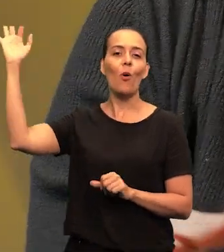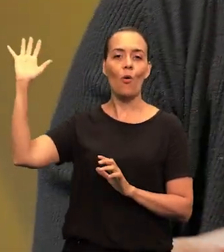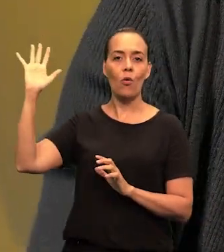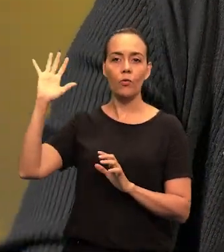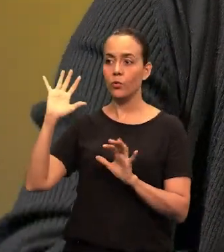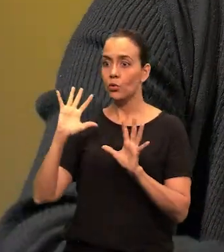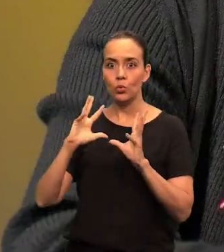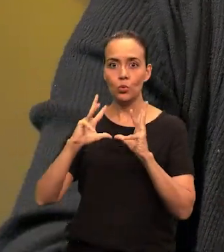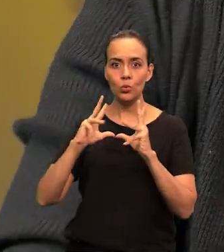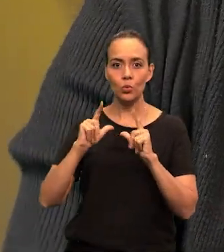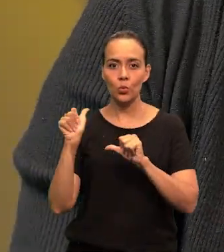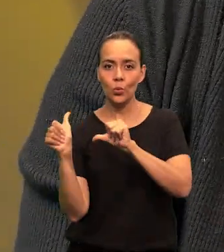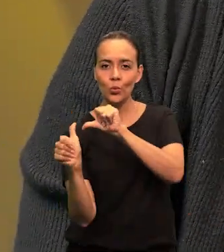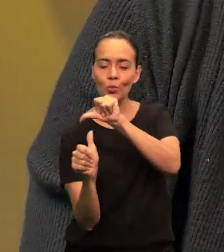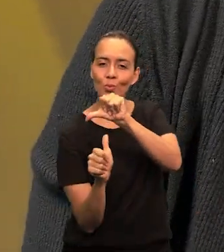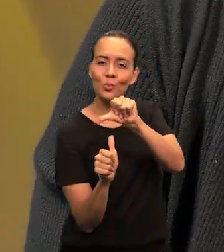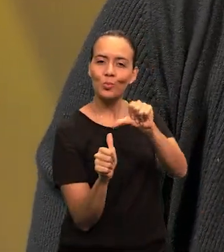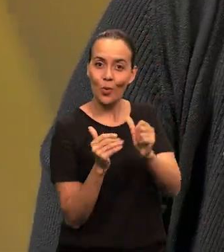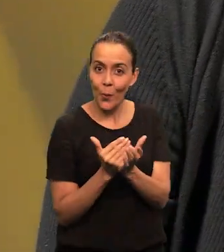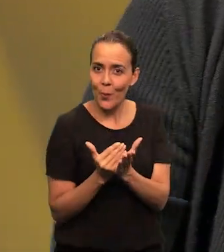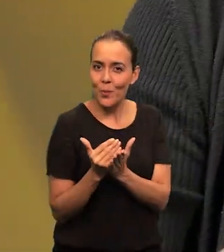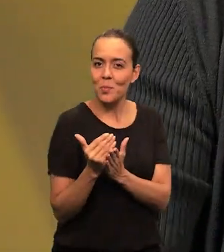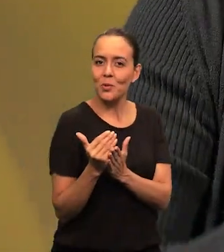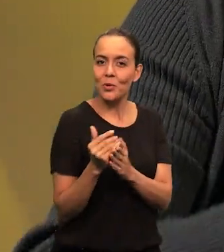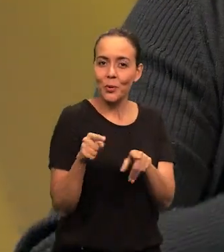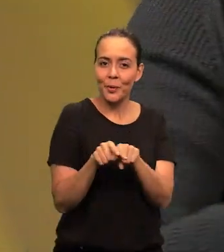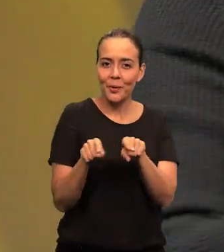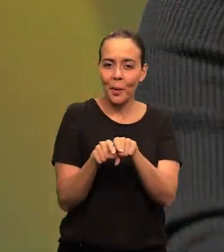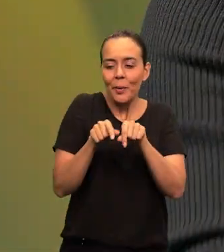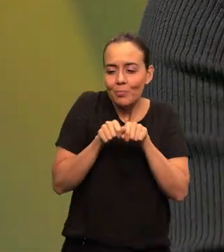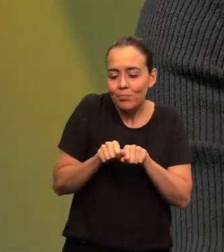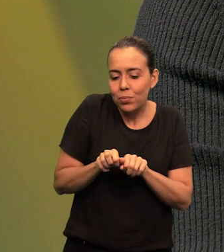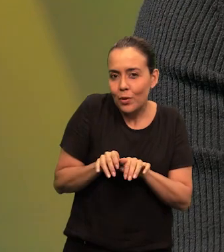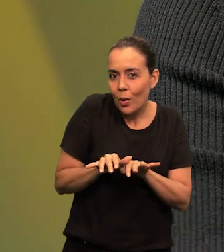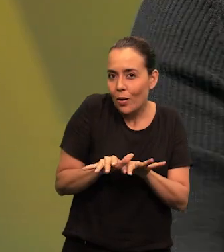Isso é inegável. E a proliferação